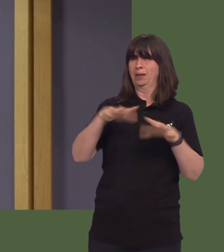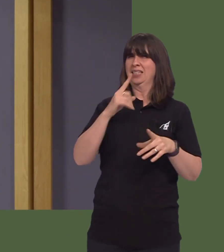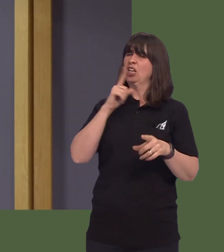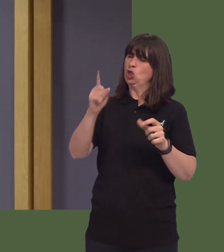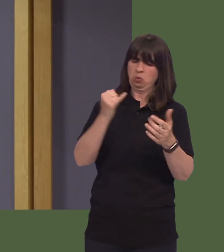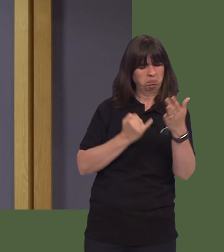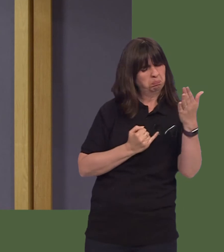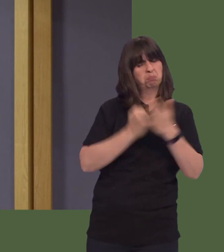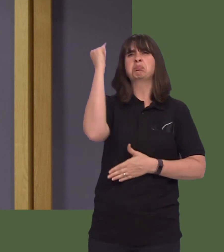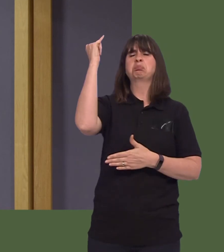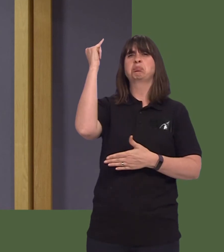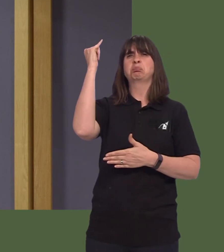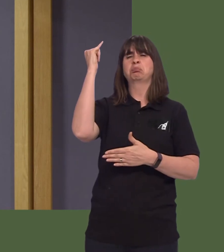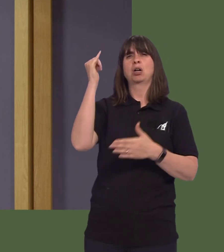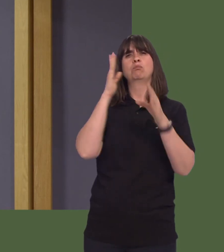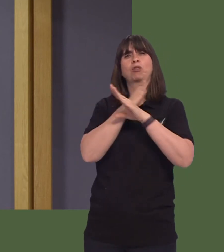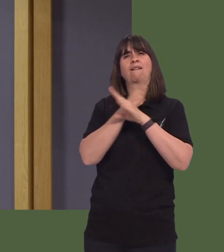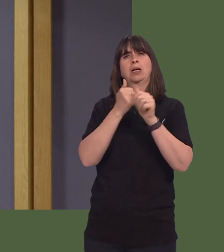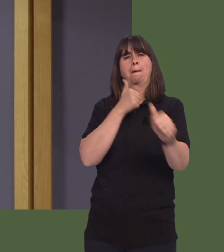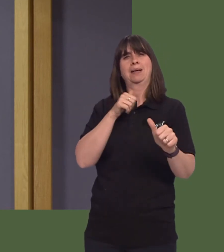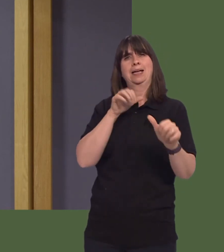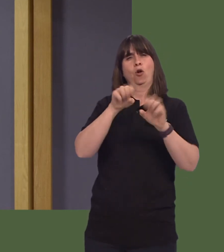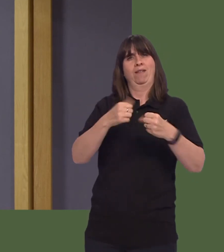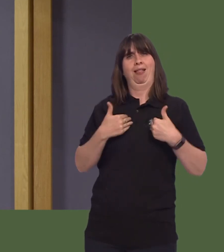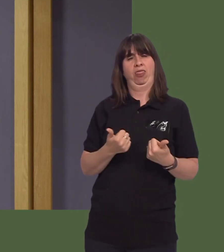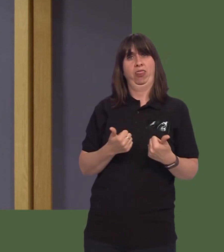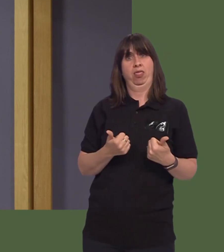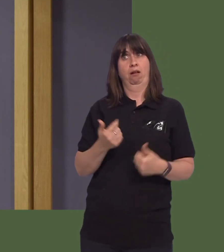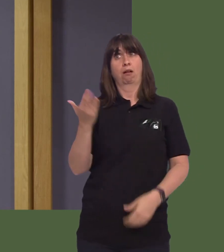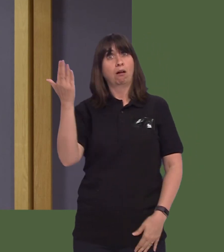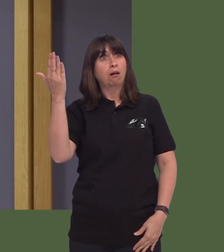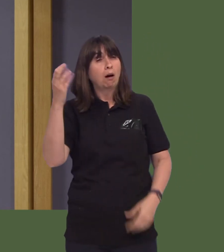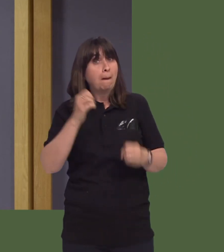Nawr rym ni'n ffeindio mas, wrth gwrs, fod Betsi Cadwaladr yn gwthio ymlaen gyda chynlluniau